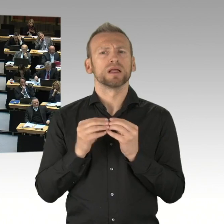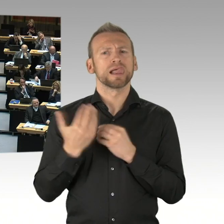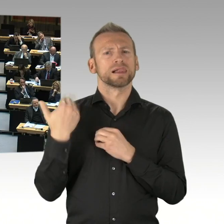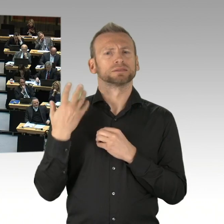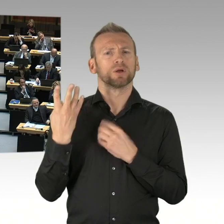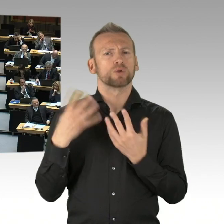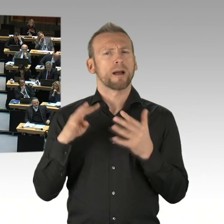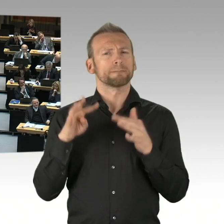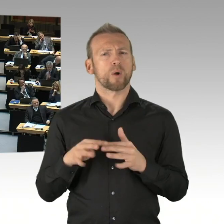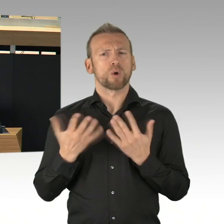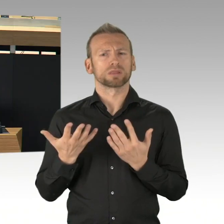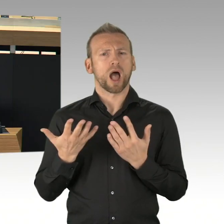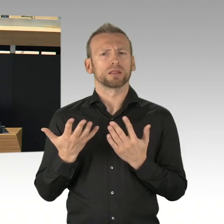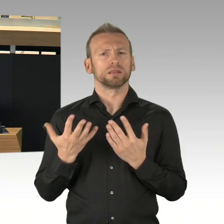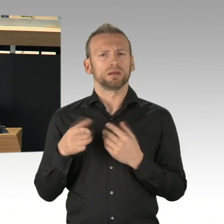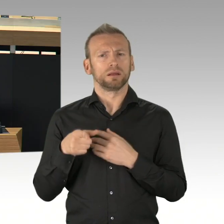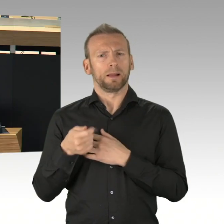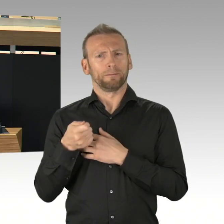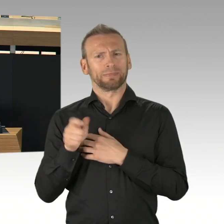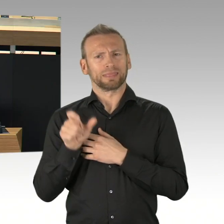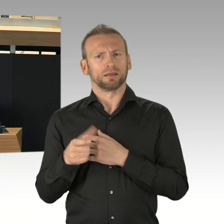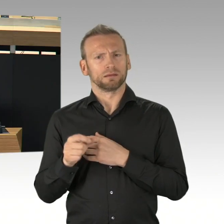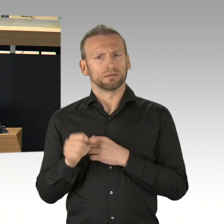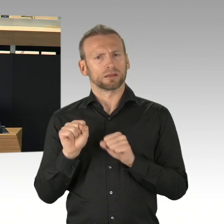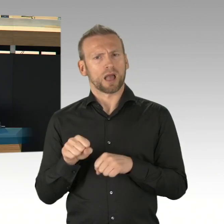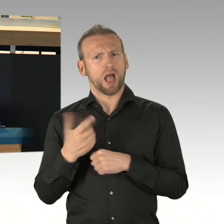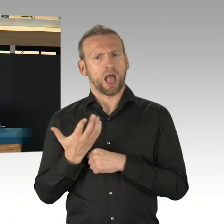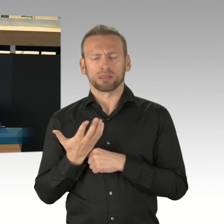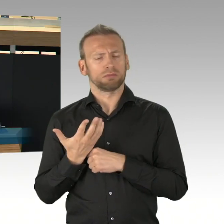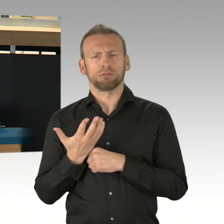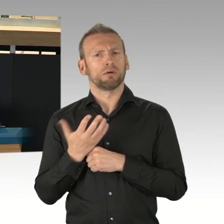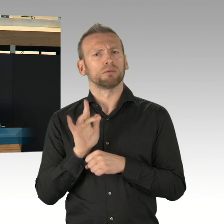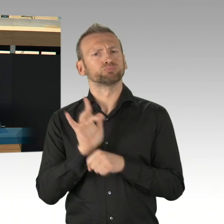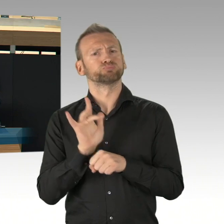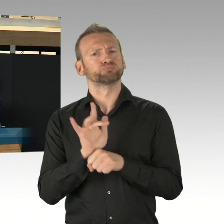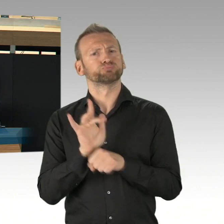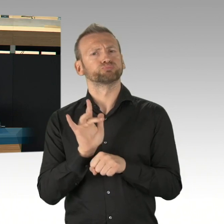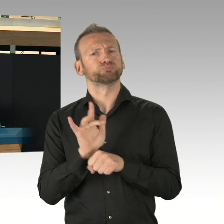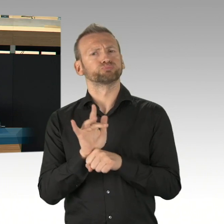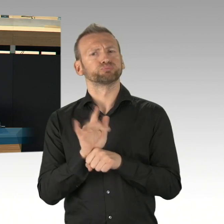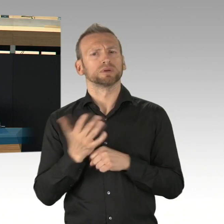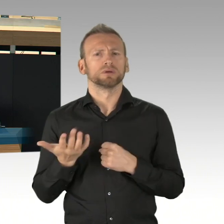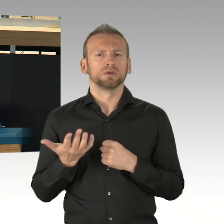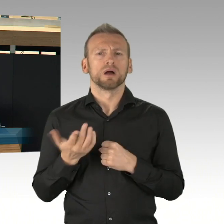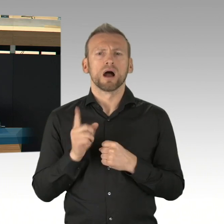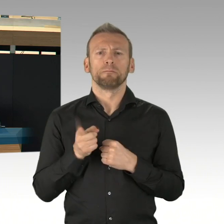ständig schlechter ausgestattet sind als besser ausgestattet sind, sodass die Mieterinnen und Mieter gar nicht zu ihrem Recht in unserer Stadt kommen.